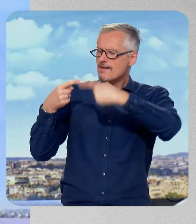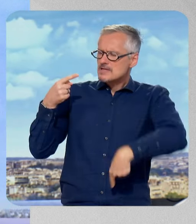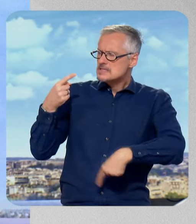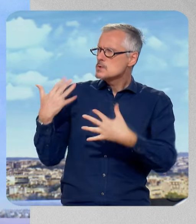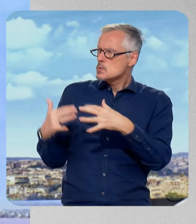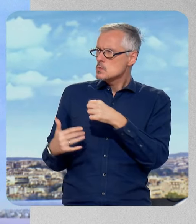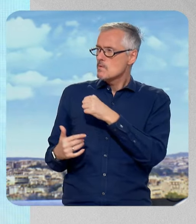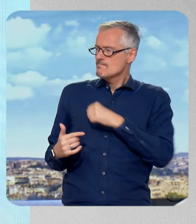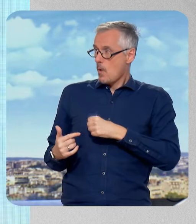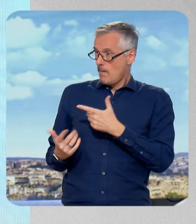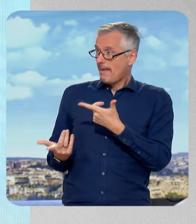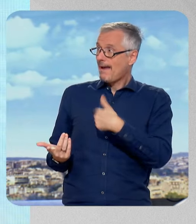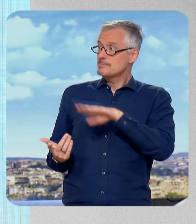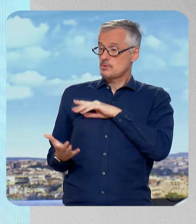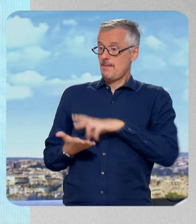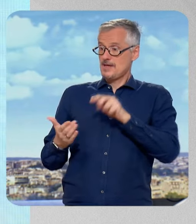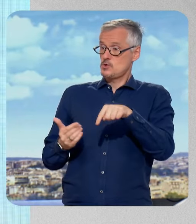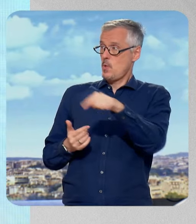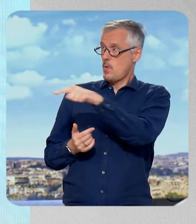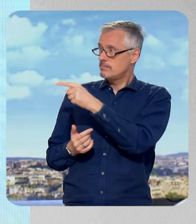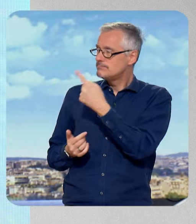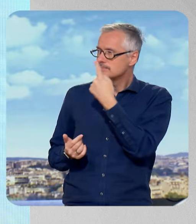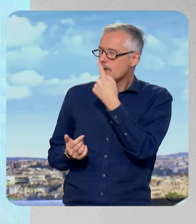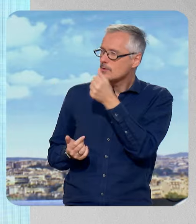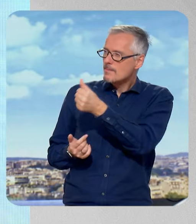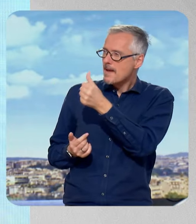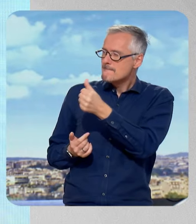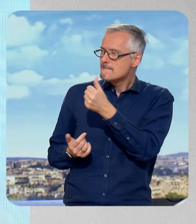de la richesse.